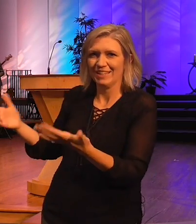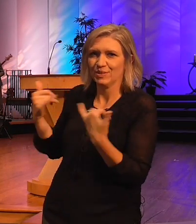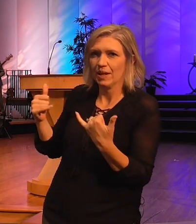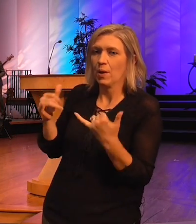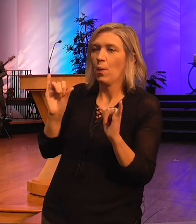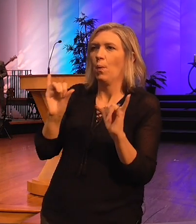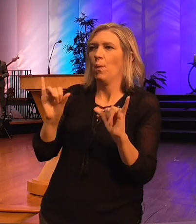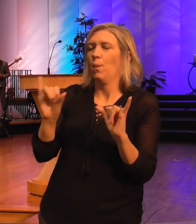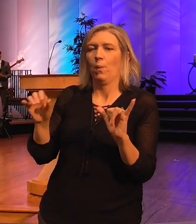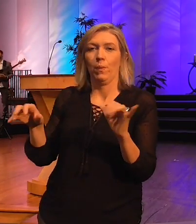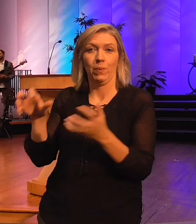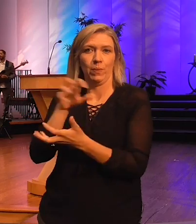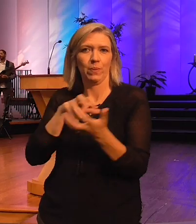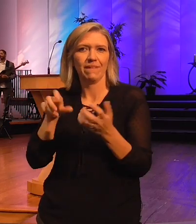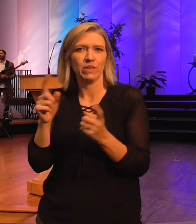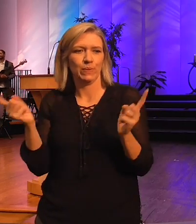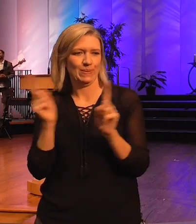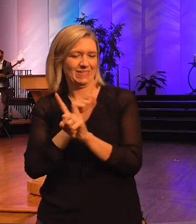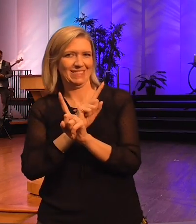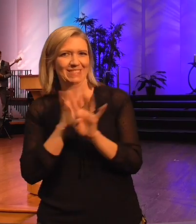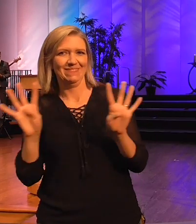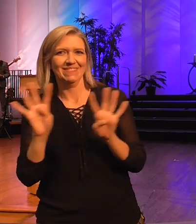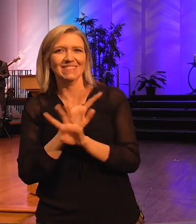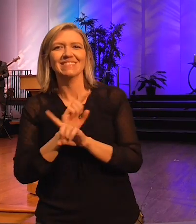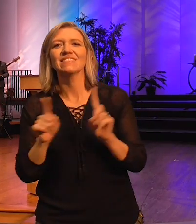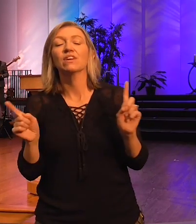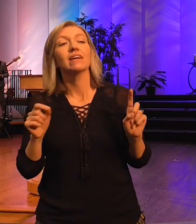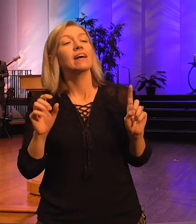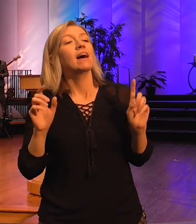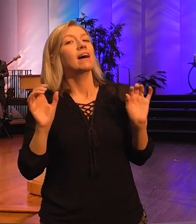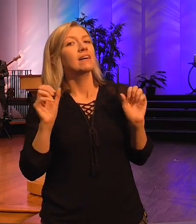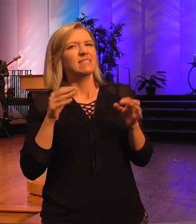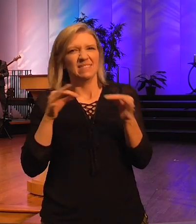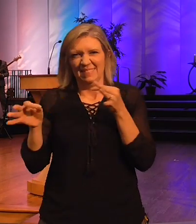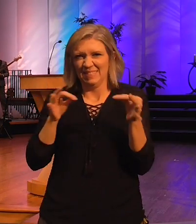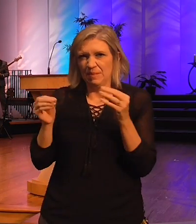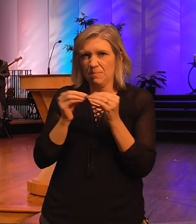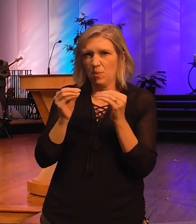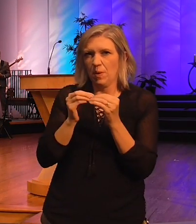, qué carajo estoy cambiando todo, cuéntanos más sobre eso, Sr. padre, Ramen Newton, es verdad,